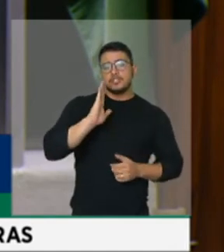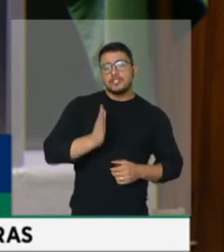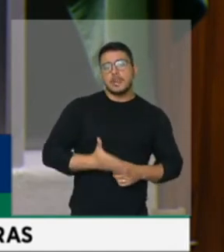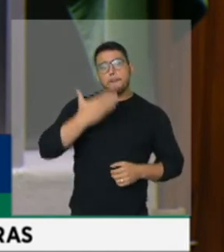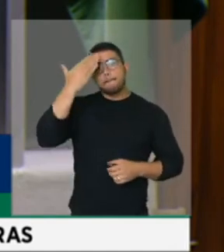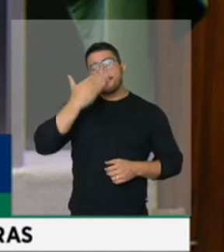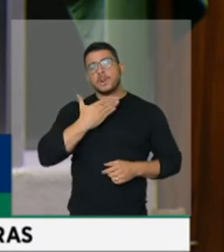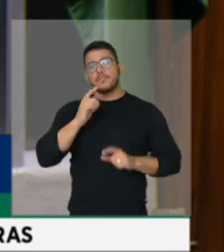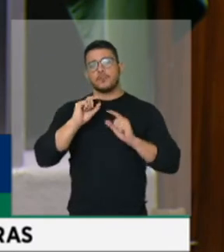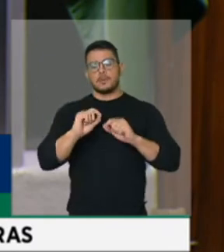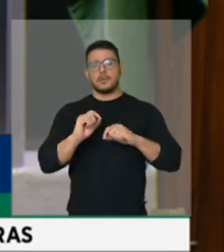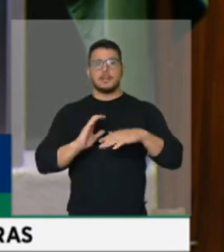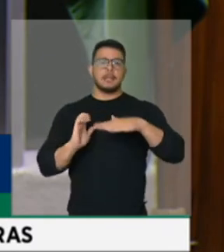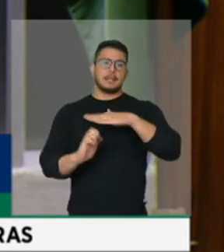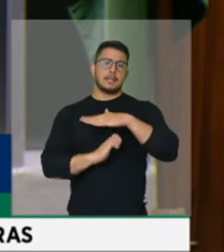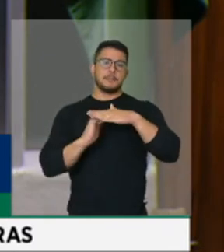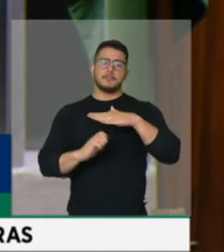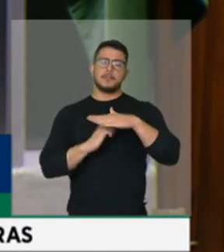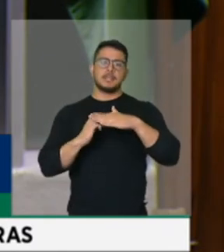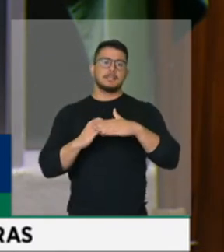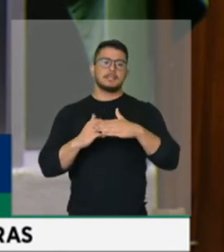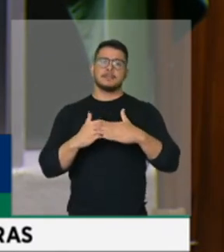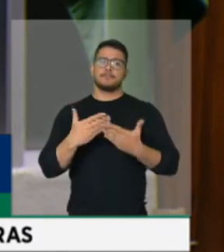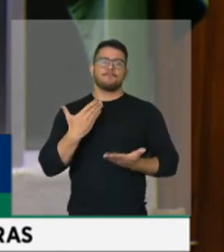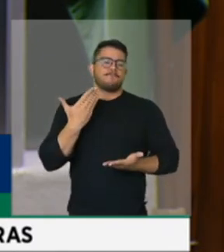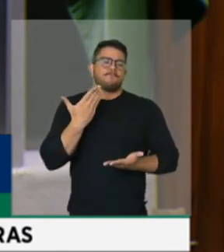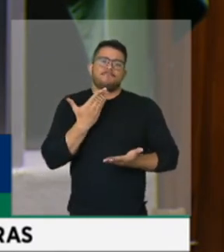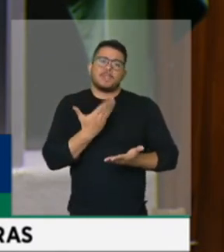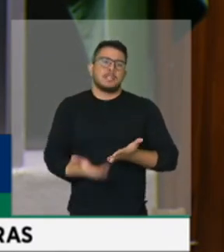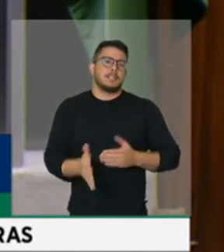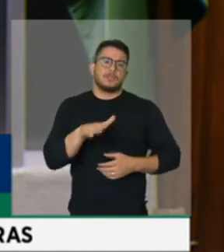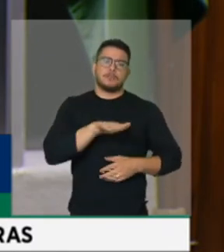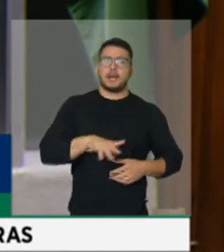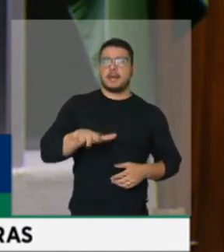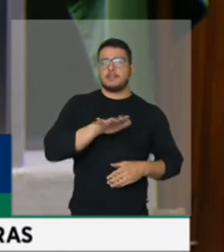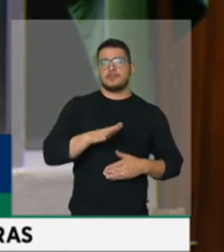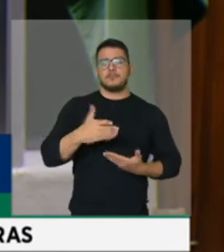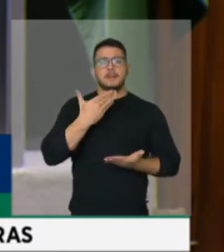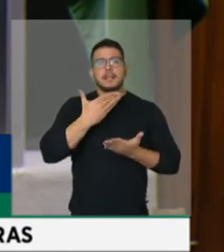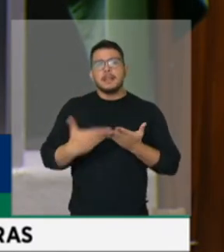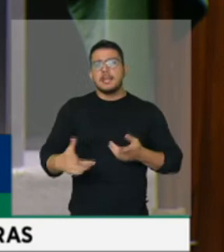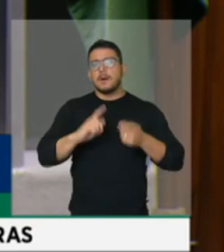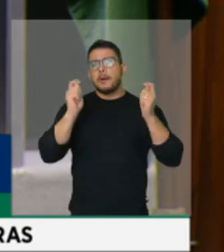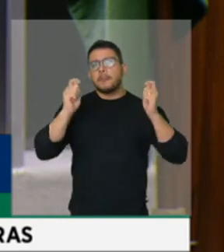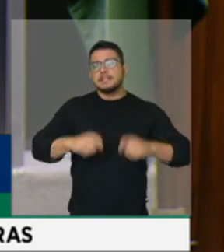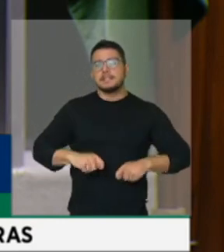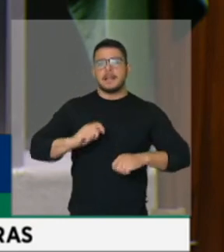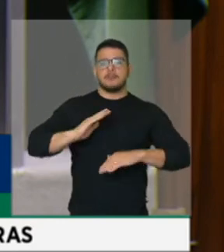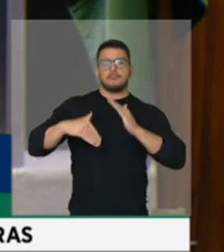TEM QUE ESTAR SE PREOCUPANDO COM AEROPORTOS. NÃO TEM QUE ESTAR SE PREOCUPANDO COM A ELETROBRAS PORQUE OS DADOS DA ELETROBRAS, DEMONSTRAM... NOS